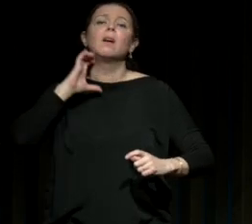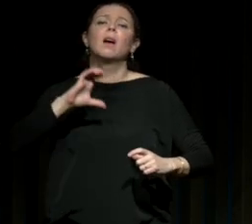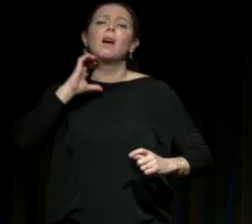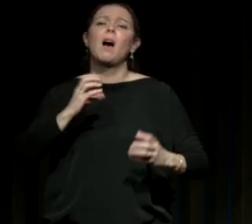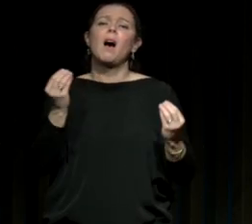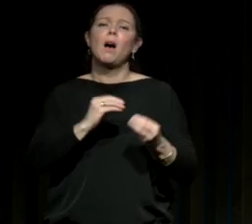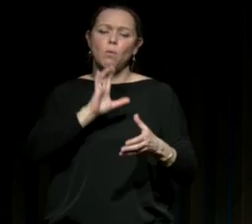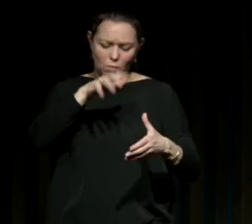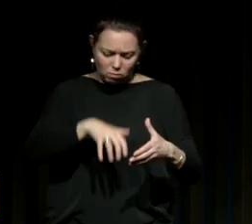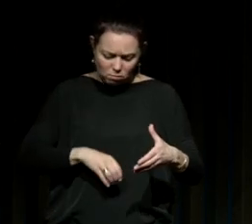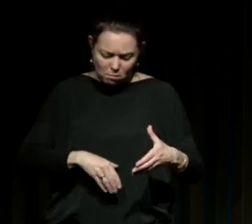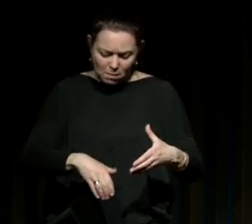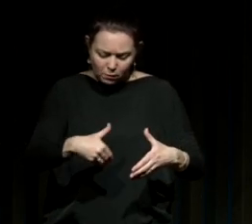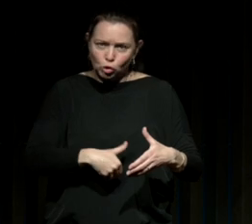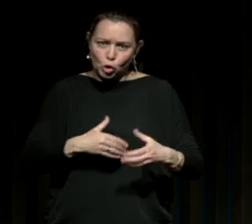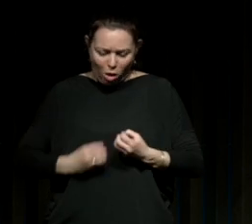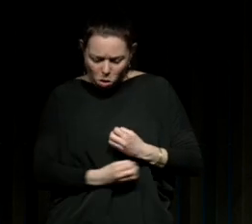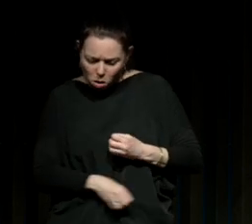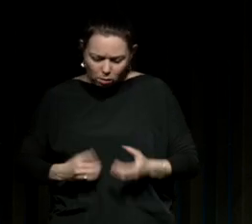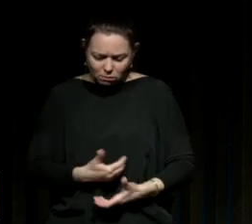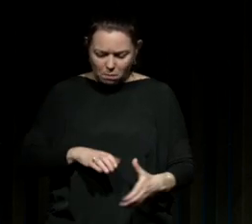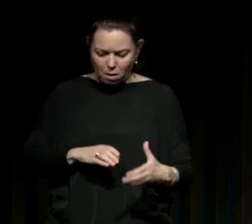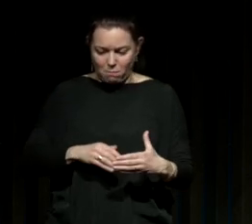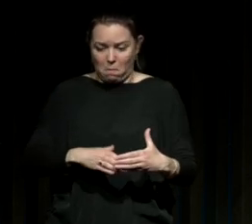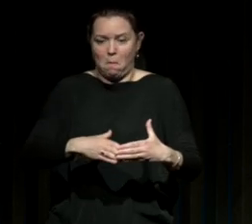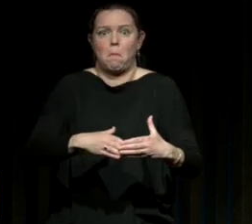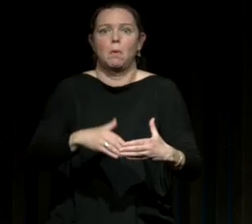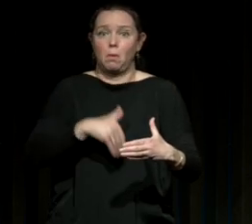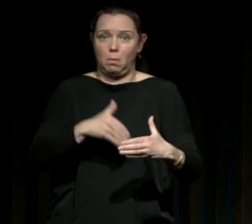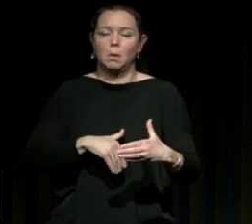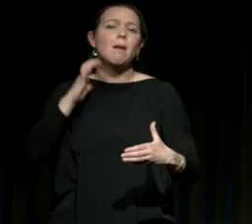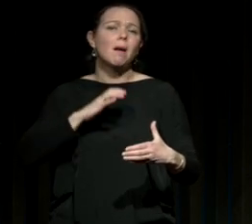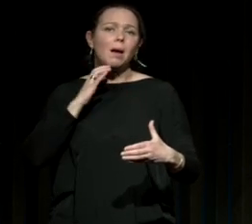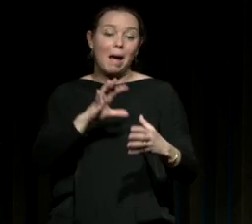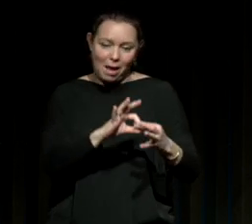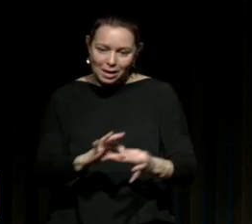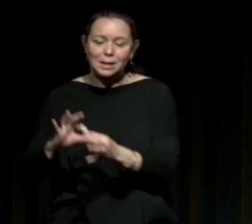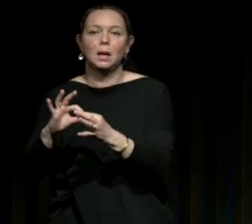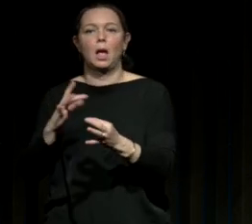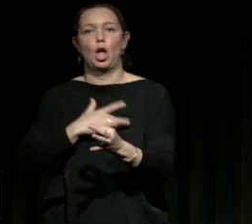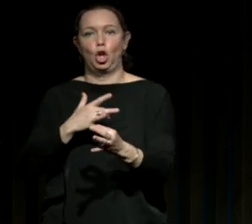au niveau des viscères il est particulièrement associée au risque cardiométabolique parce que